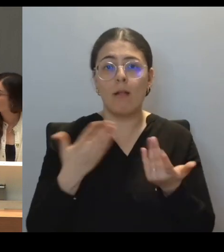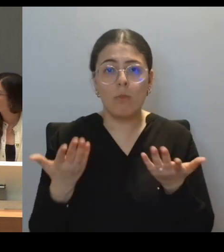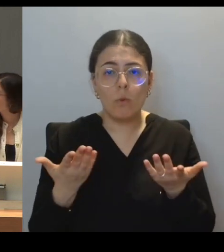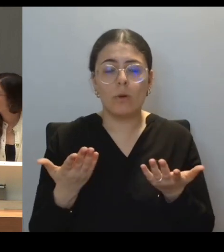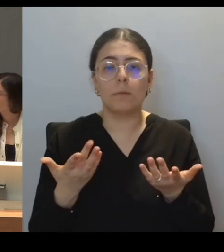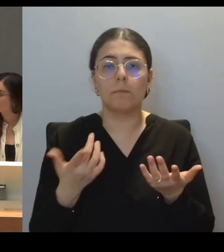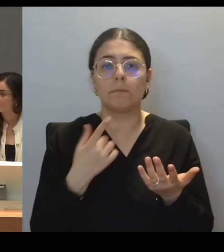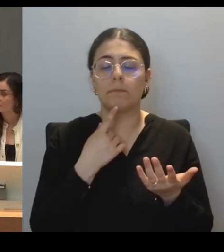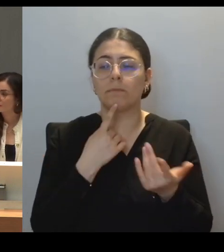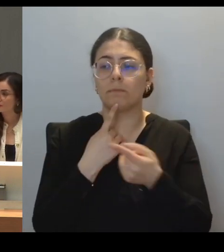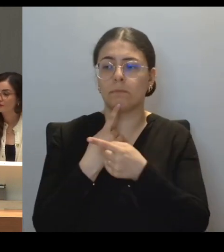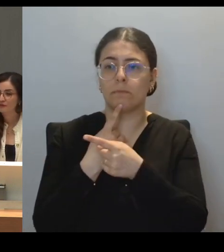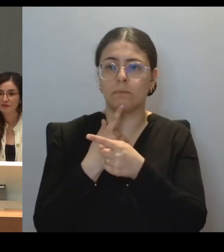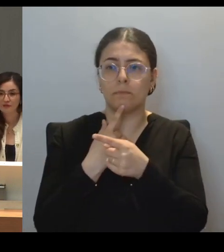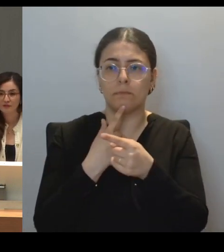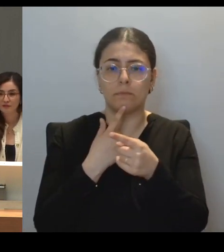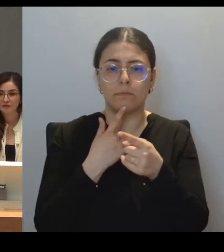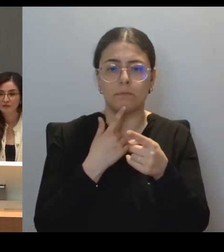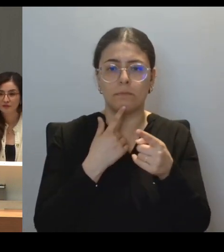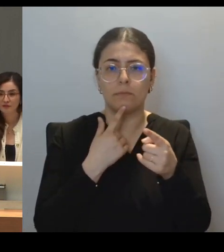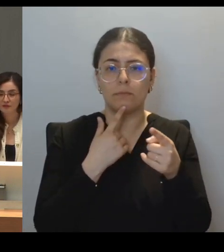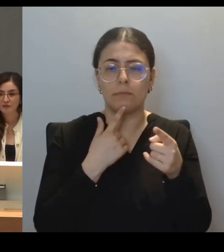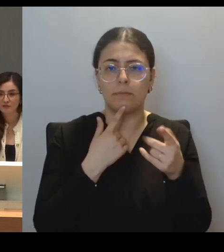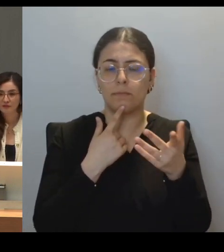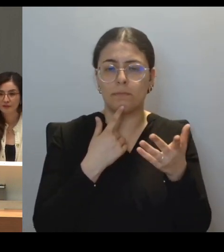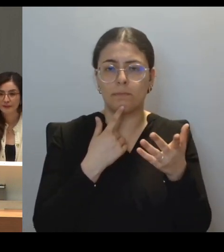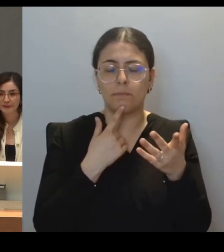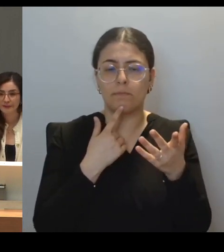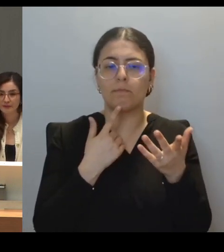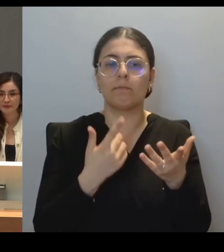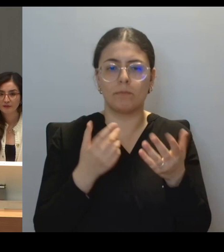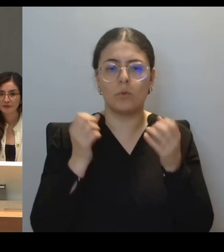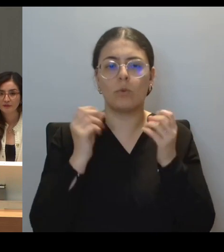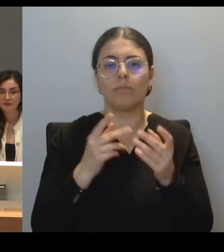Damit ist der Nachtragshaushaltsplan angenommen. Nun wird noch über das